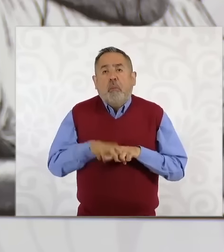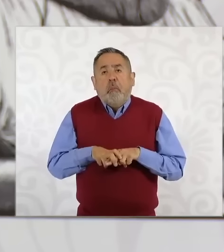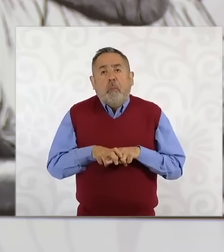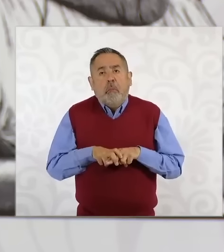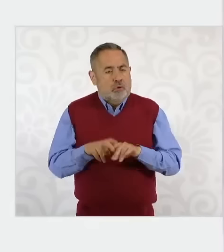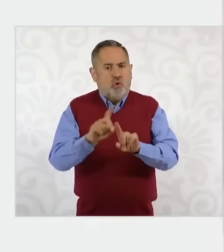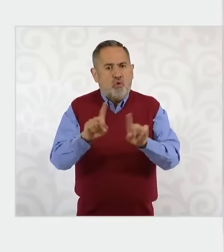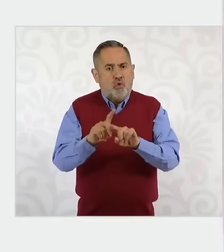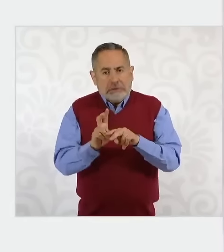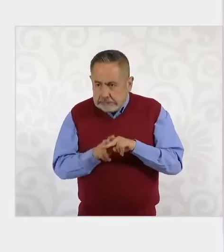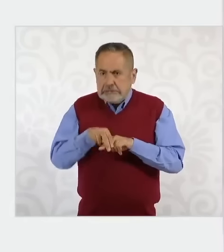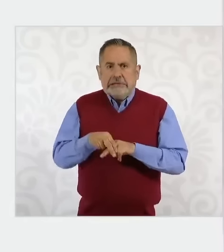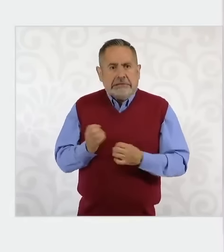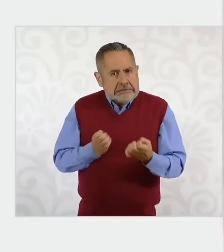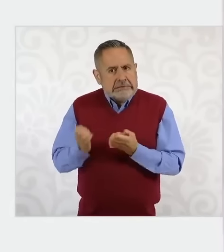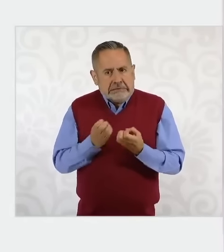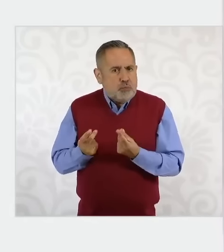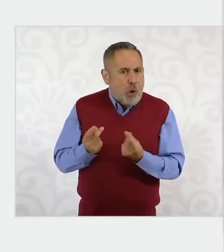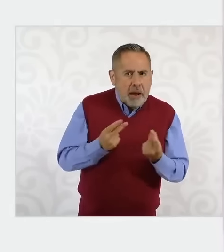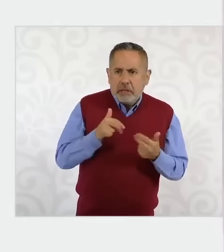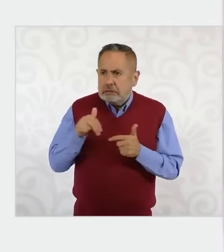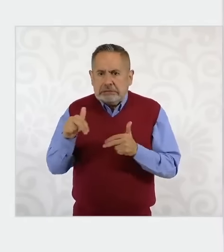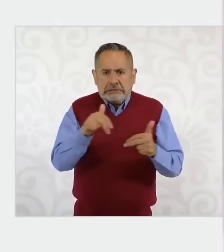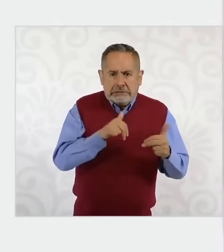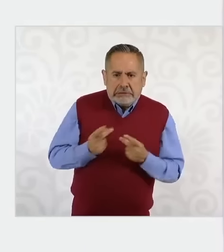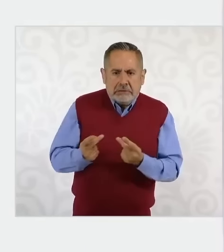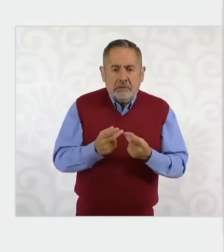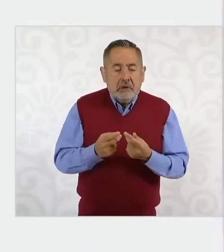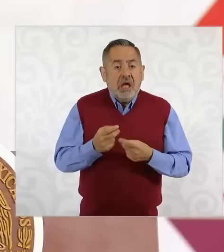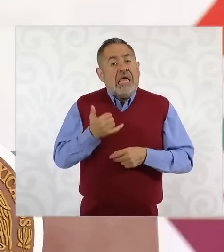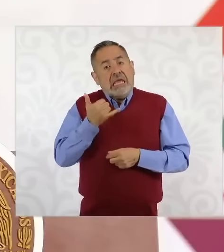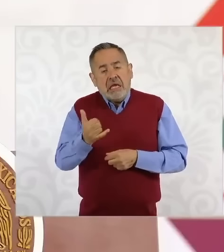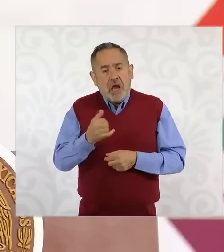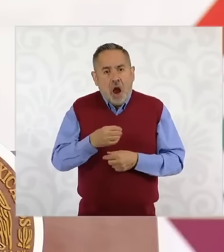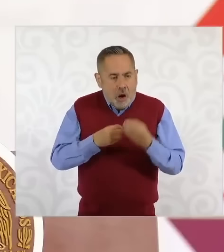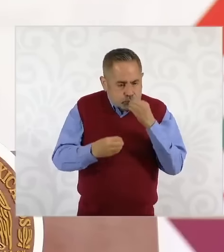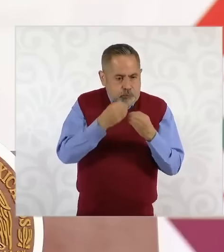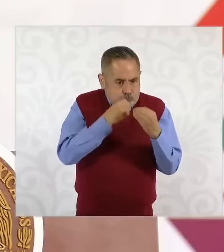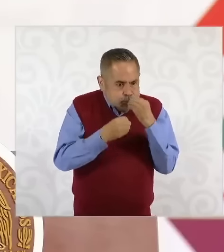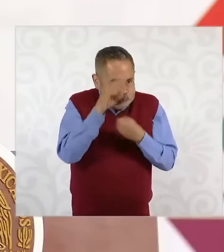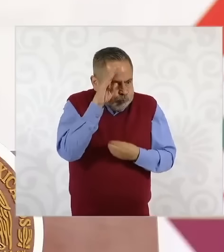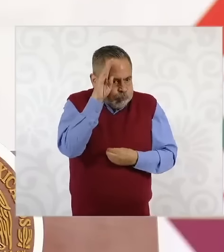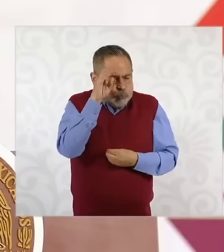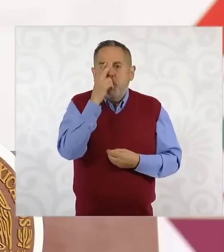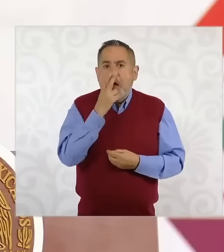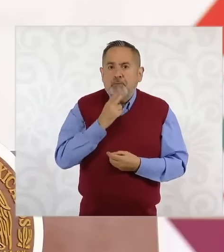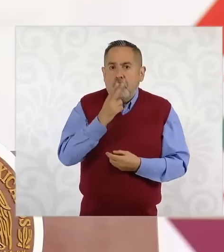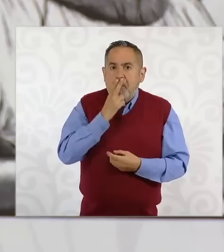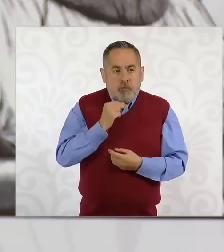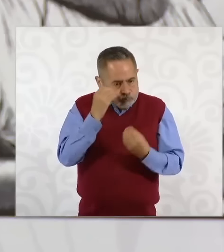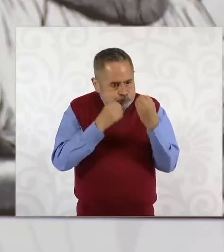que hagamos actividad física y que no exageremos en el consumo de azúcares y productos chatar.